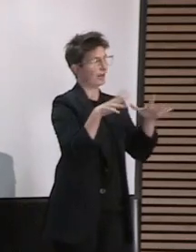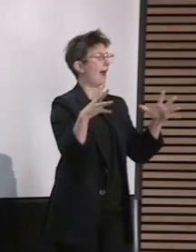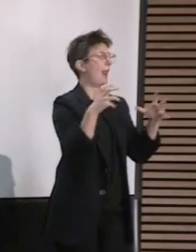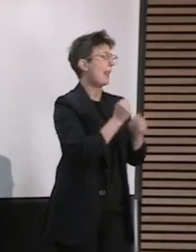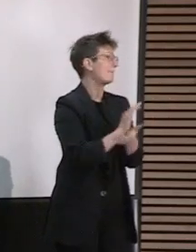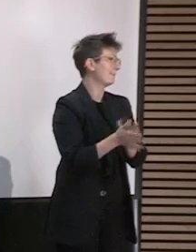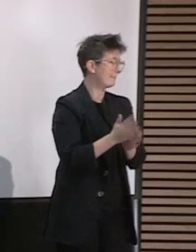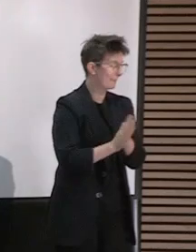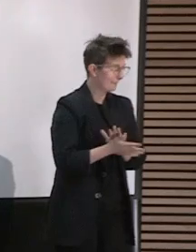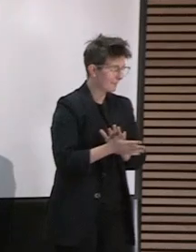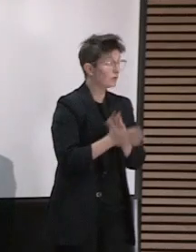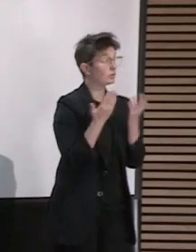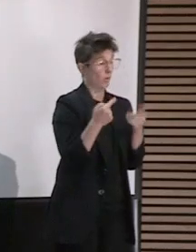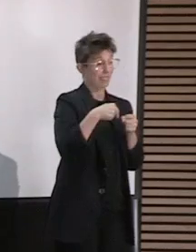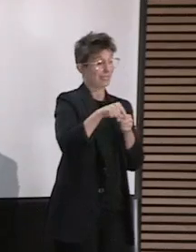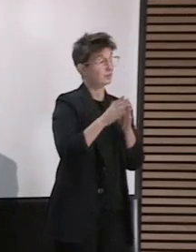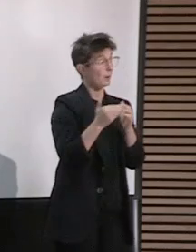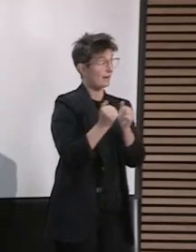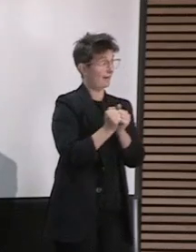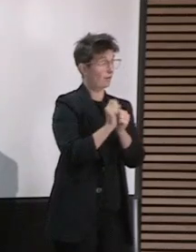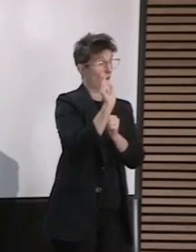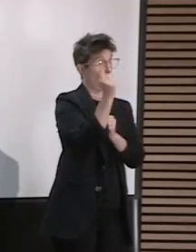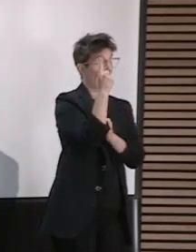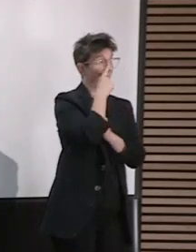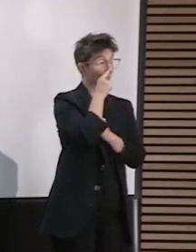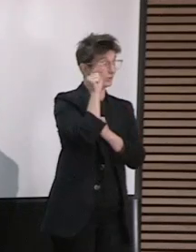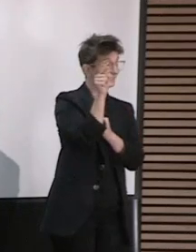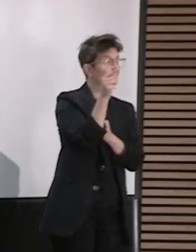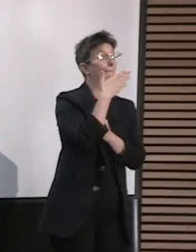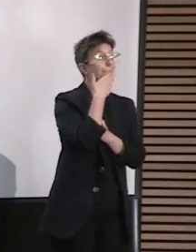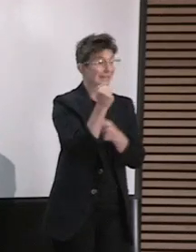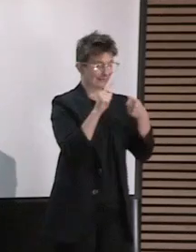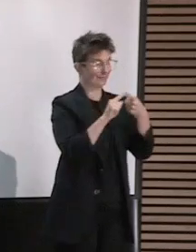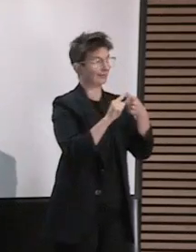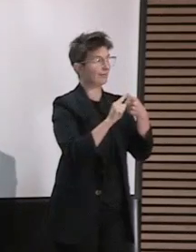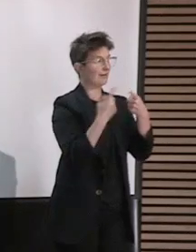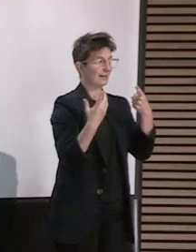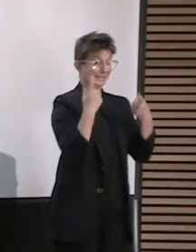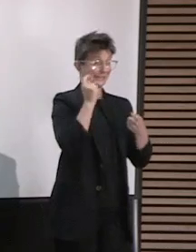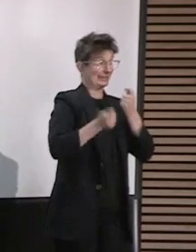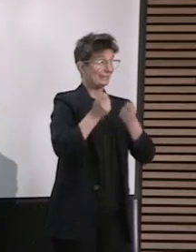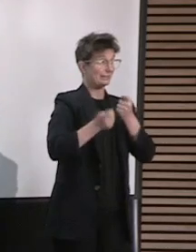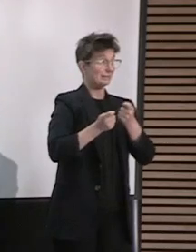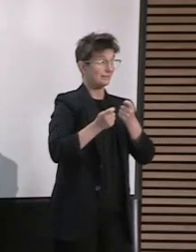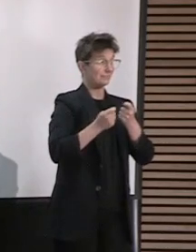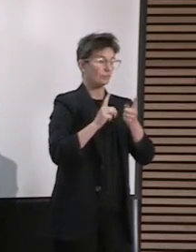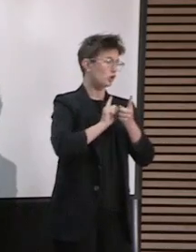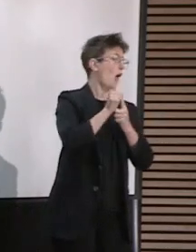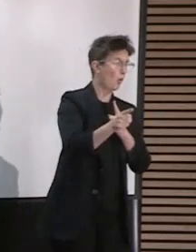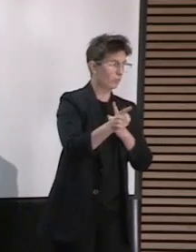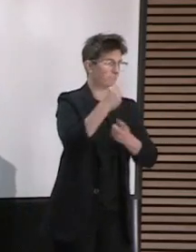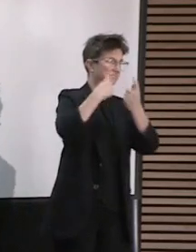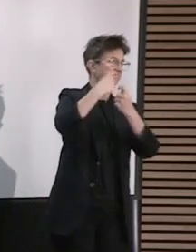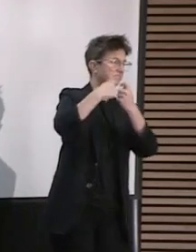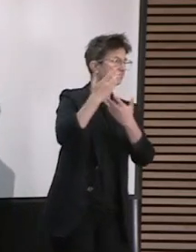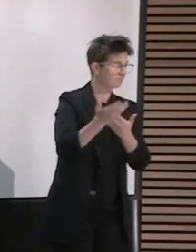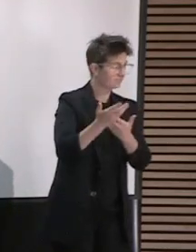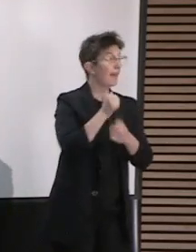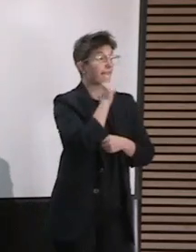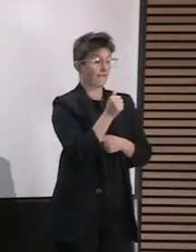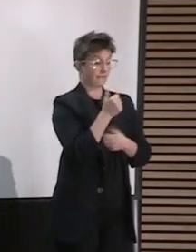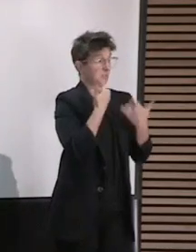te tautau. N reira, mihi atu.